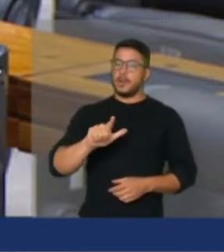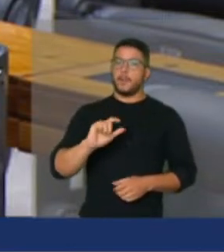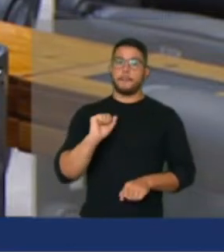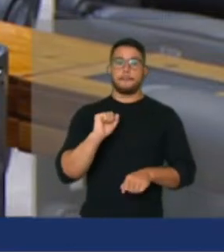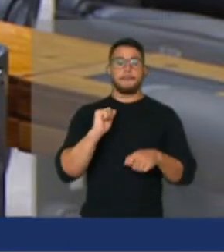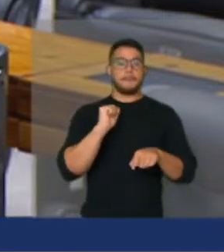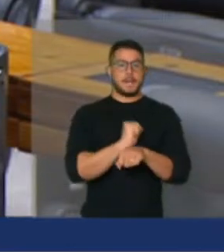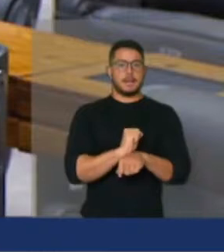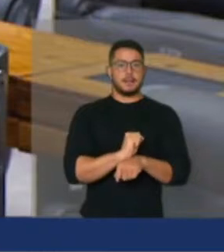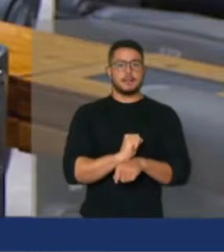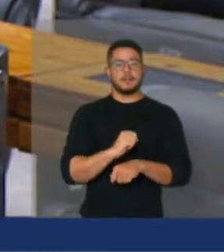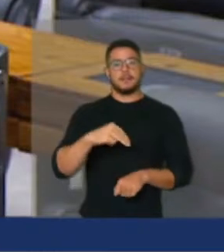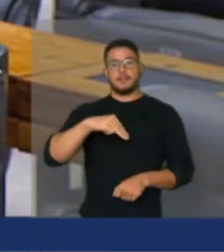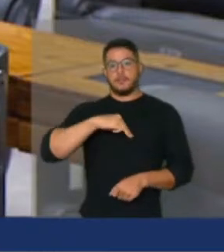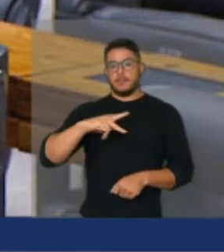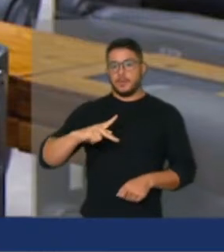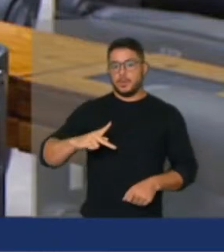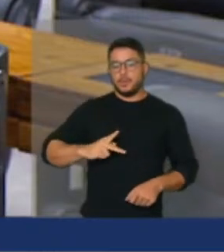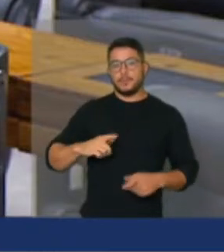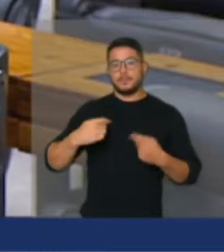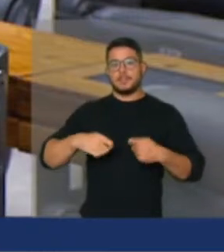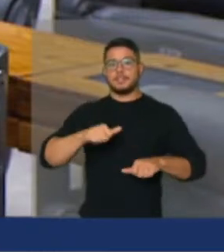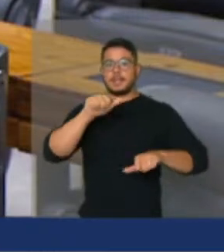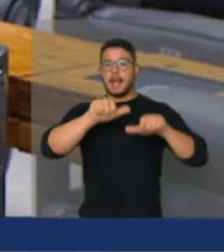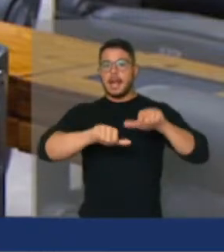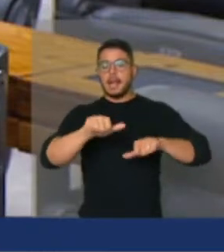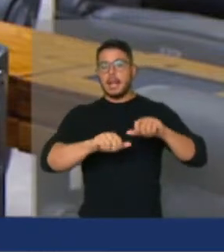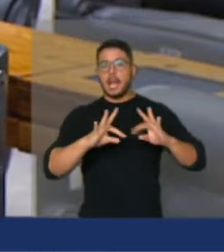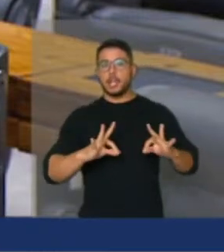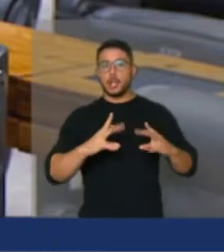AÇÕES NO PRAZO DE UM ANO. ISSO... ISSO NÃO VAI PERMITIR UMA ANÁLISE CORRETA. POR